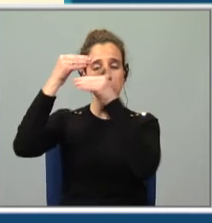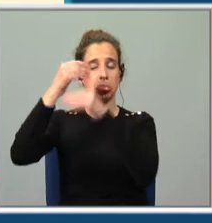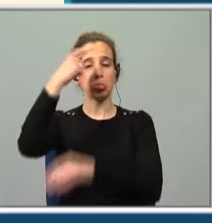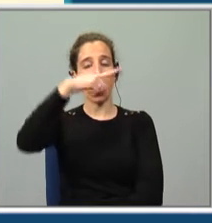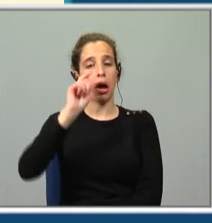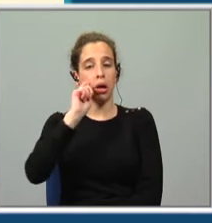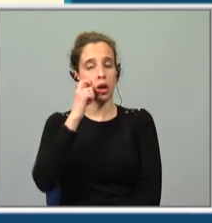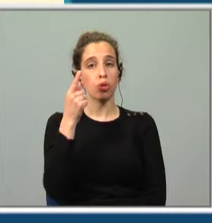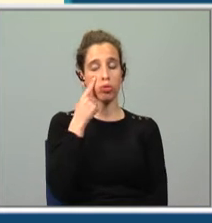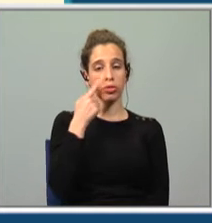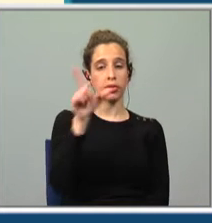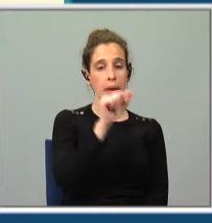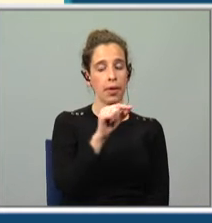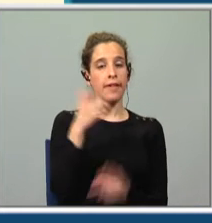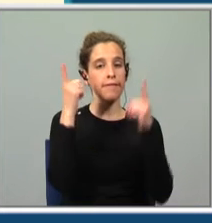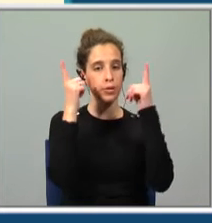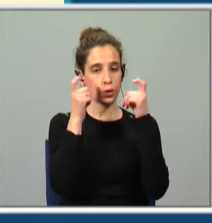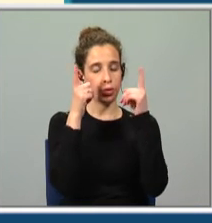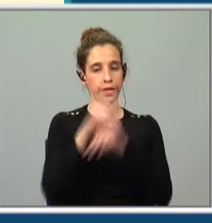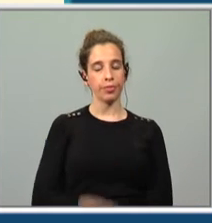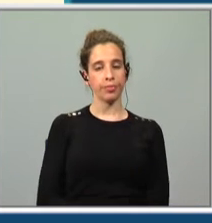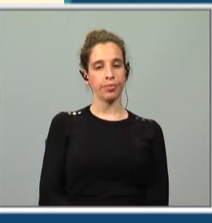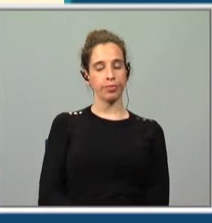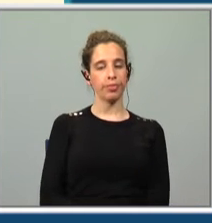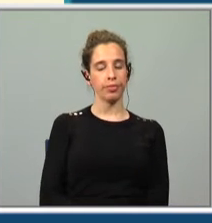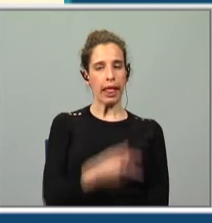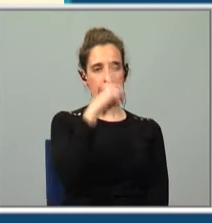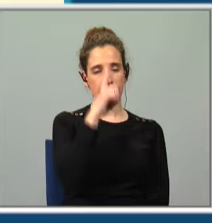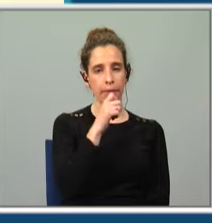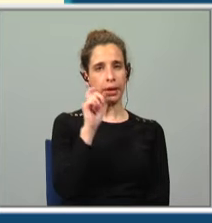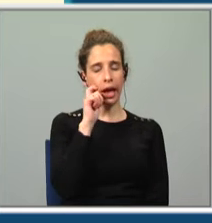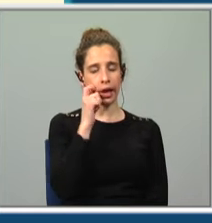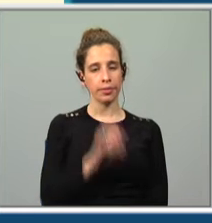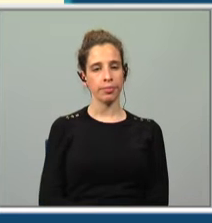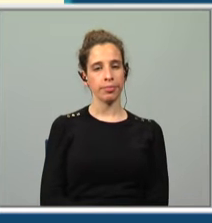conhecemos também onde na fotografia recordam-se Quem eram eles 我們也知道照片的位置記住他們是誰